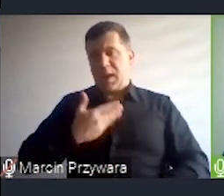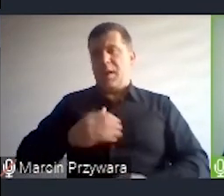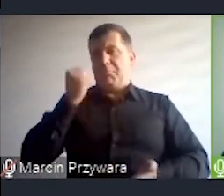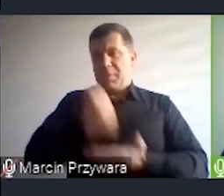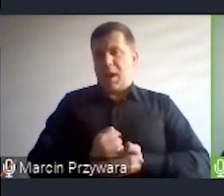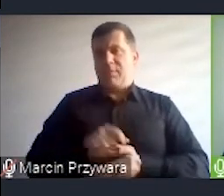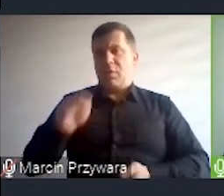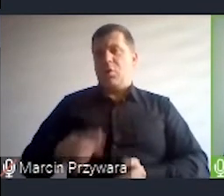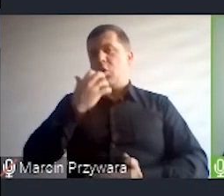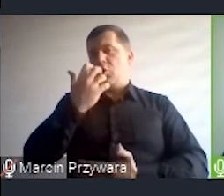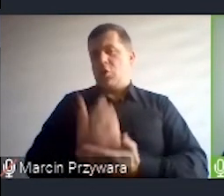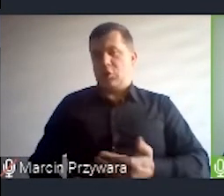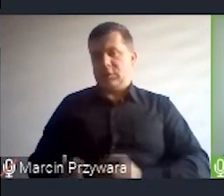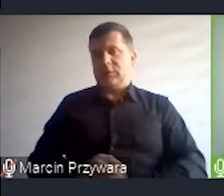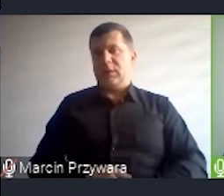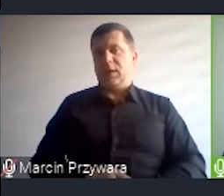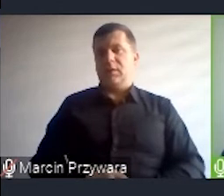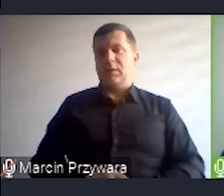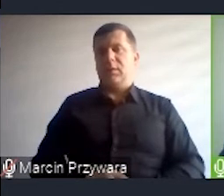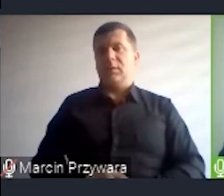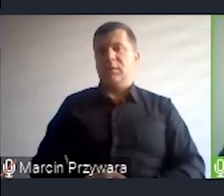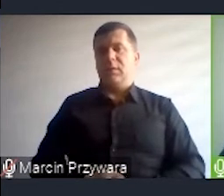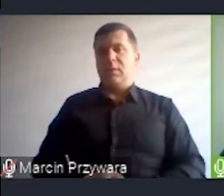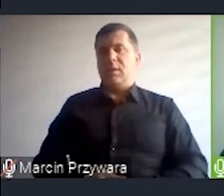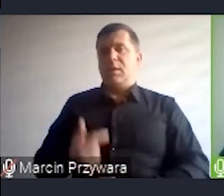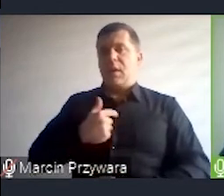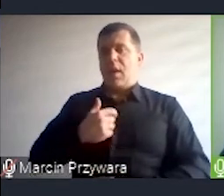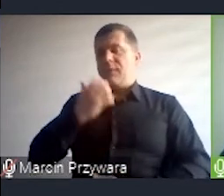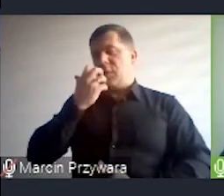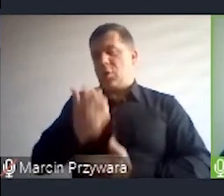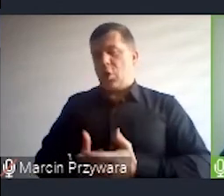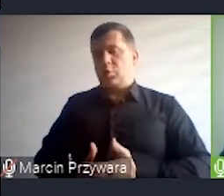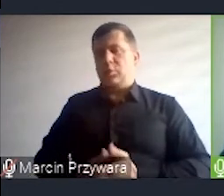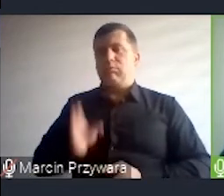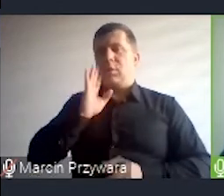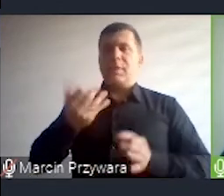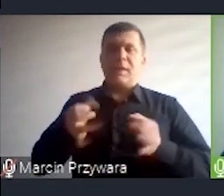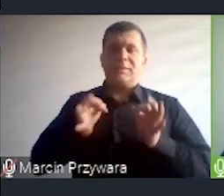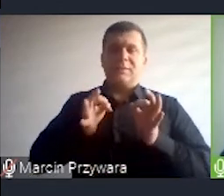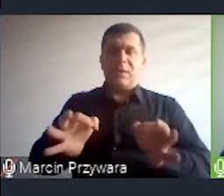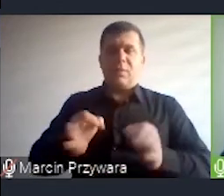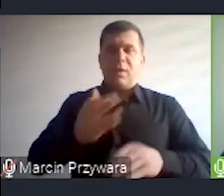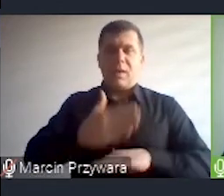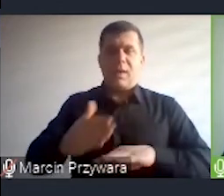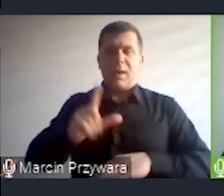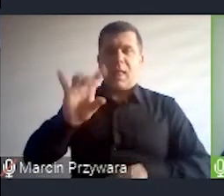bo to w ten sposób działa, ja wykorzystuję tak jak samochody się leasinguje,